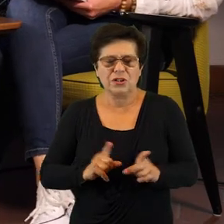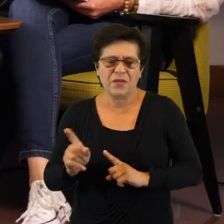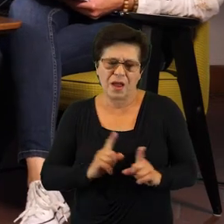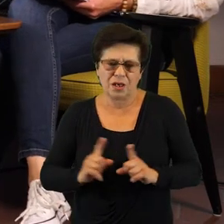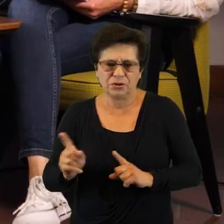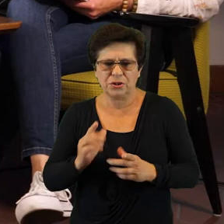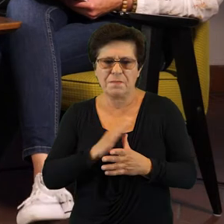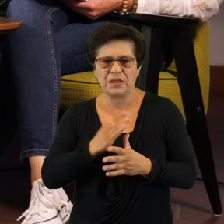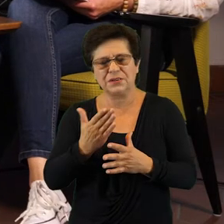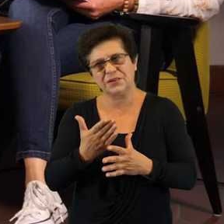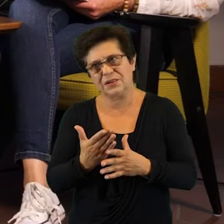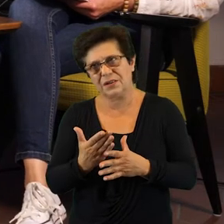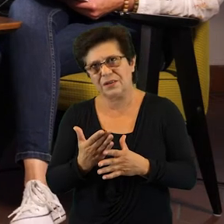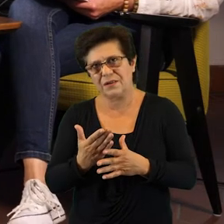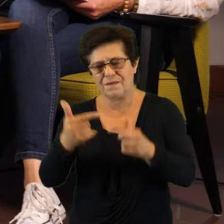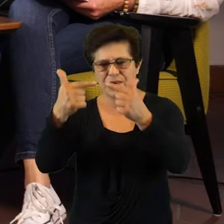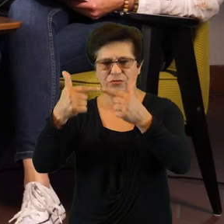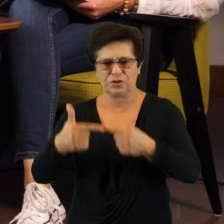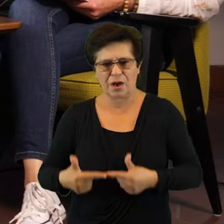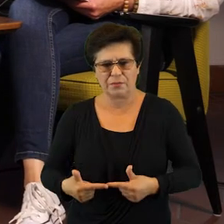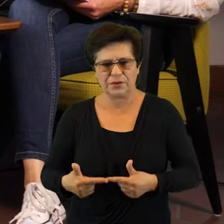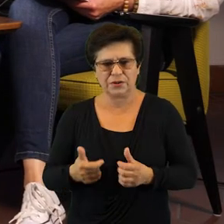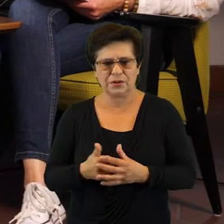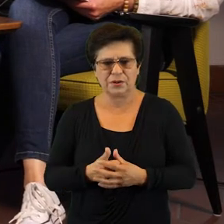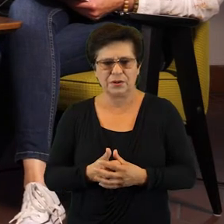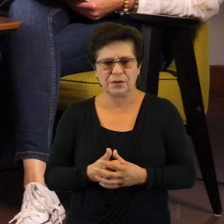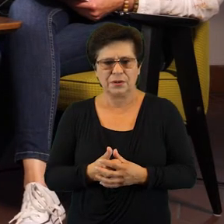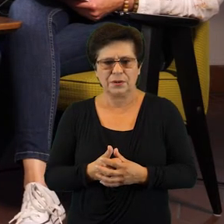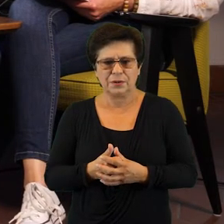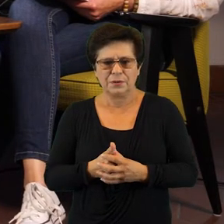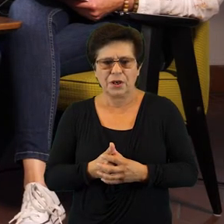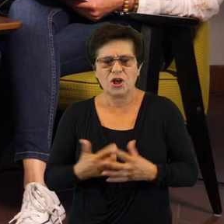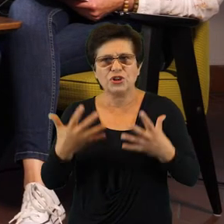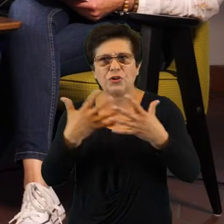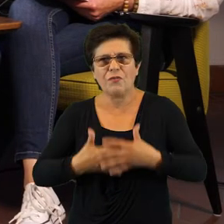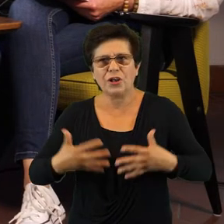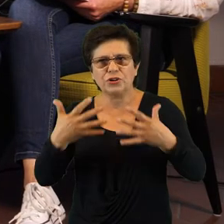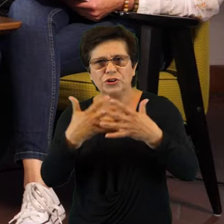Otóż Stowarzyszenie Pisarzy Polskich, oddział warszawski